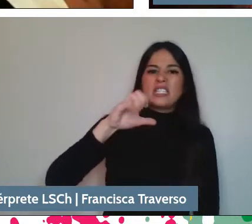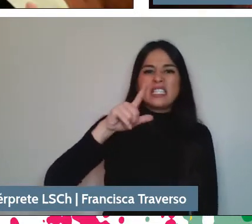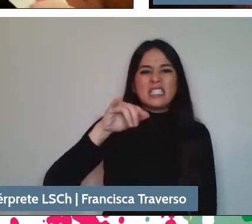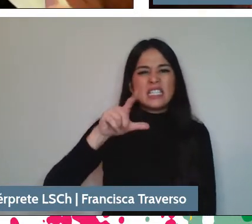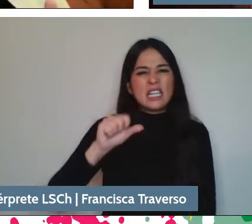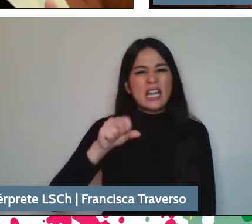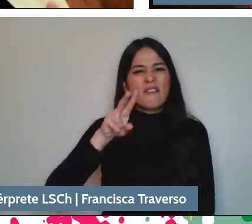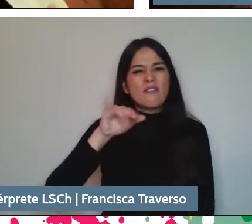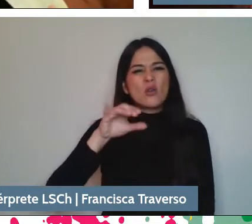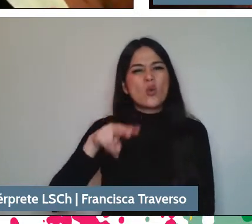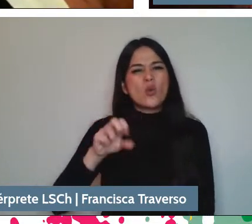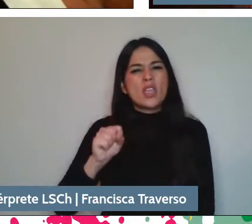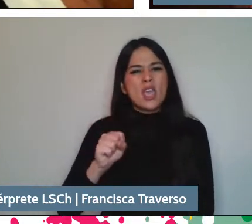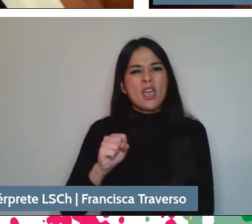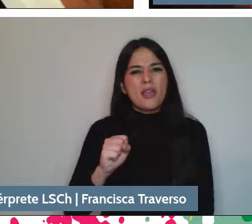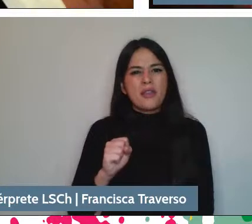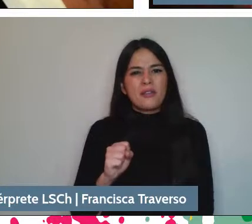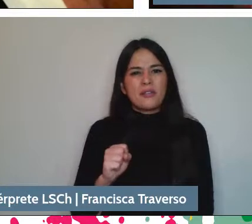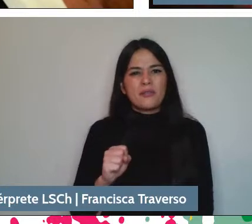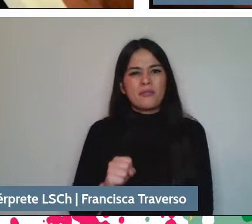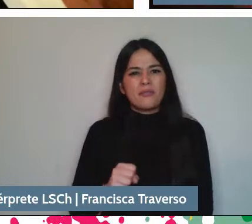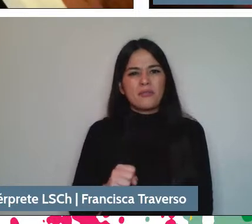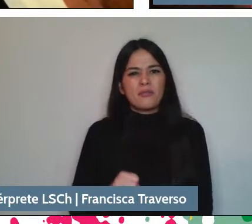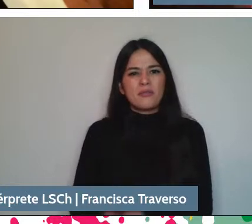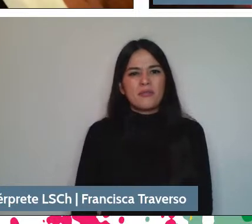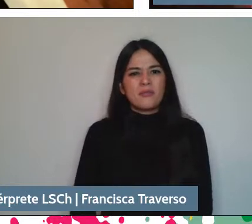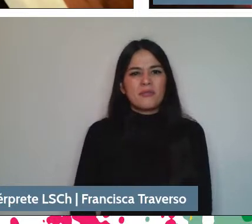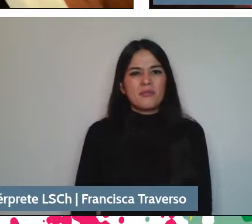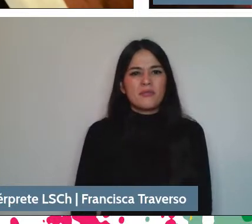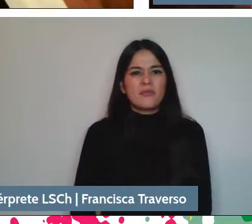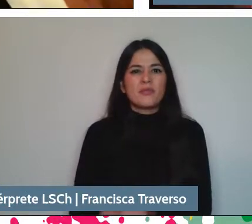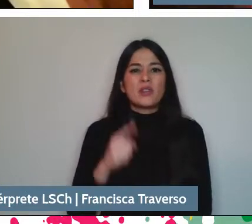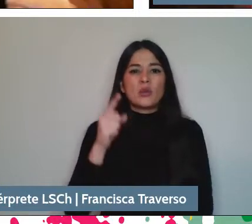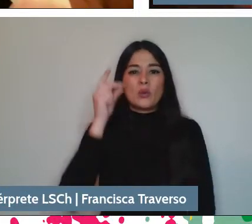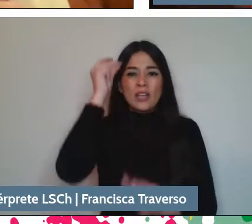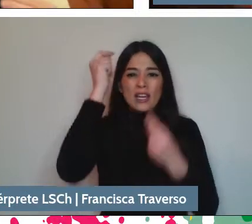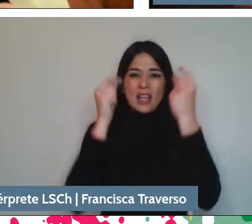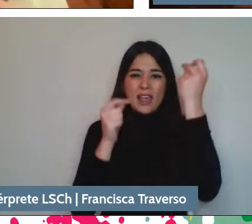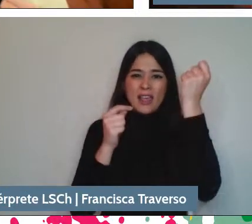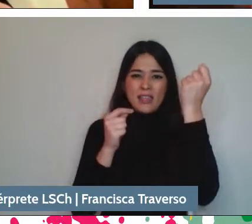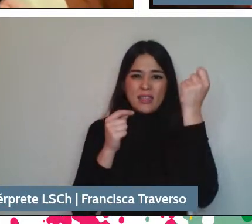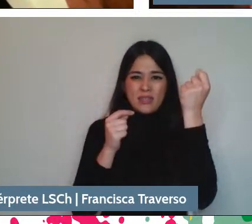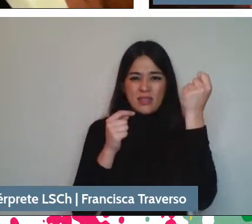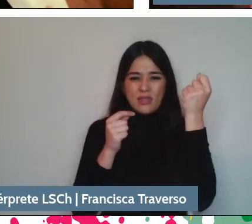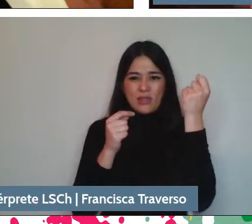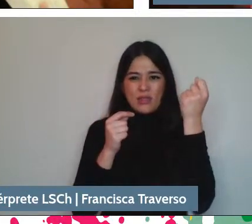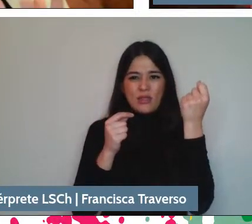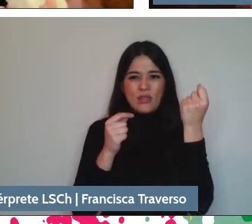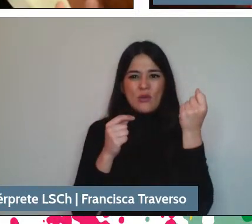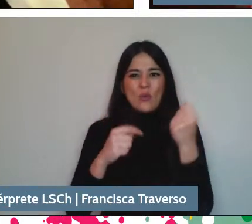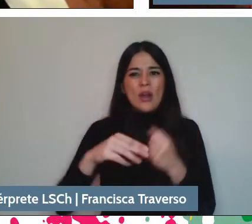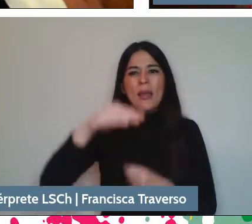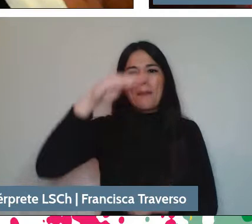que está creando, está haciendo una especie de experiencia arte vida